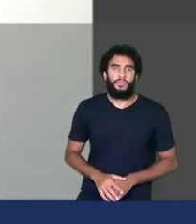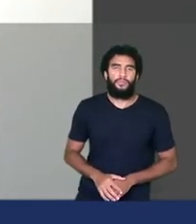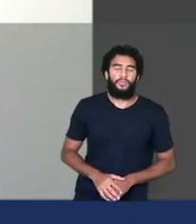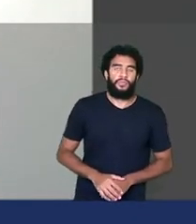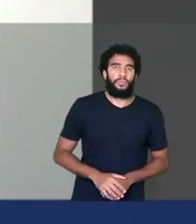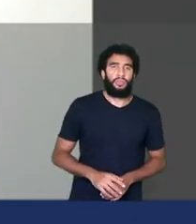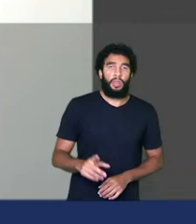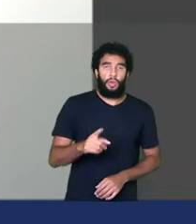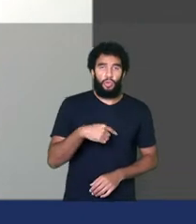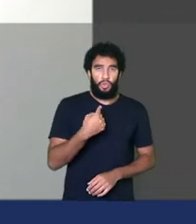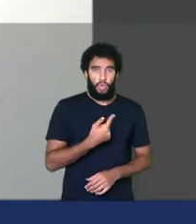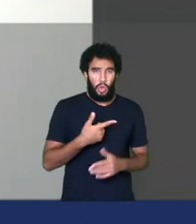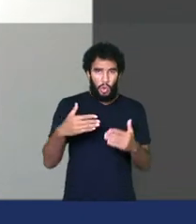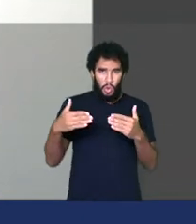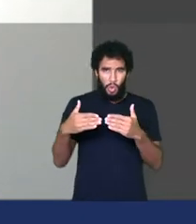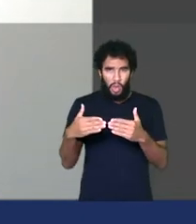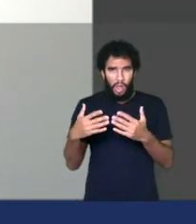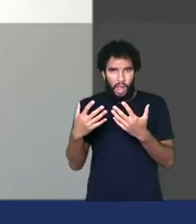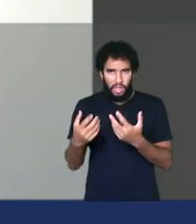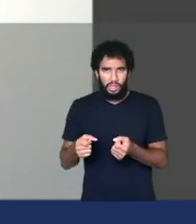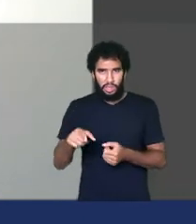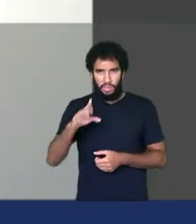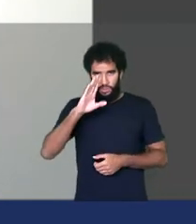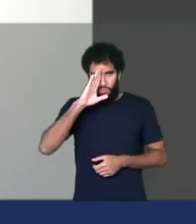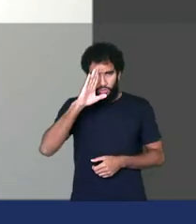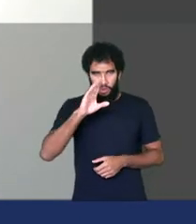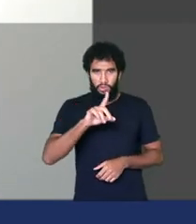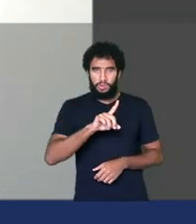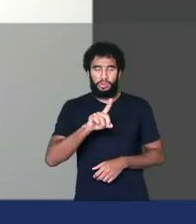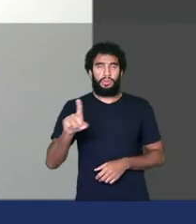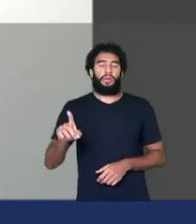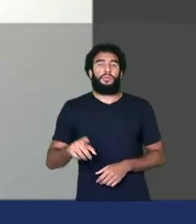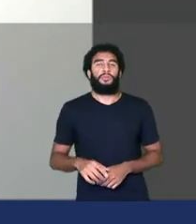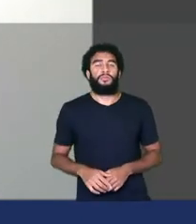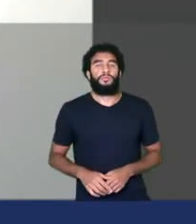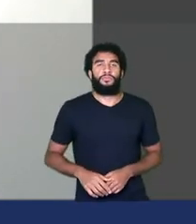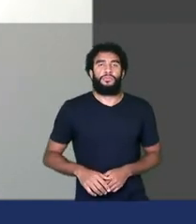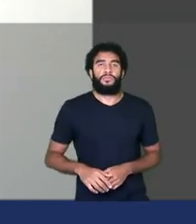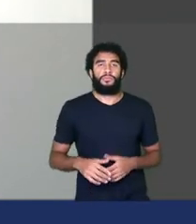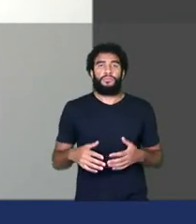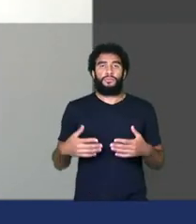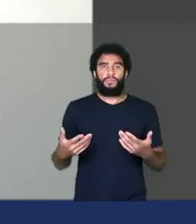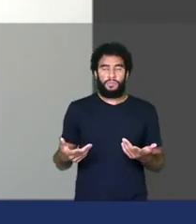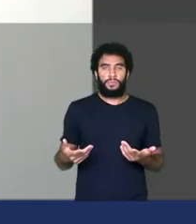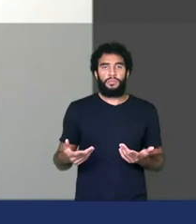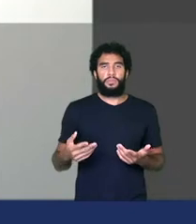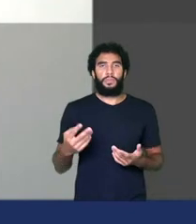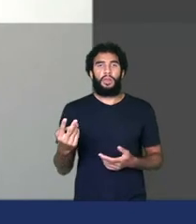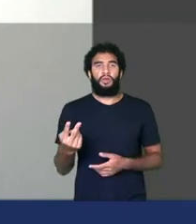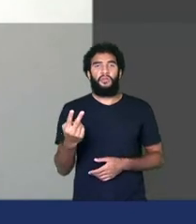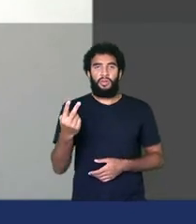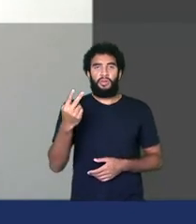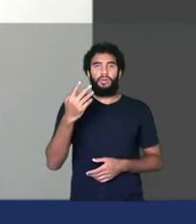PROBLEMAS SOCIAIS . NÃO PODEMOS CONCORDAR QUE ESSE SEJA UM DEBATE PRIORITÁRIO. POR ISSO EM DEFESA DOS VALORES FUNDAMENTAIS DA PESSOA HUMANA,